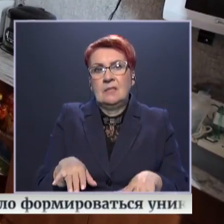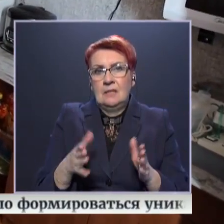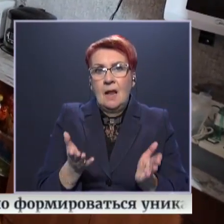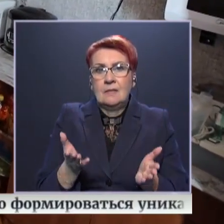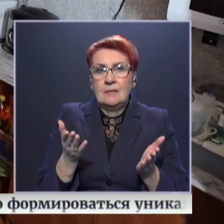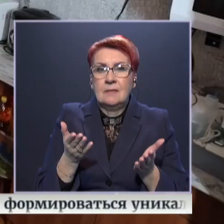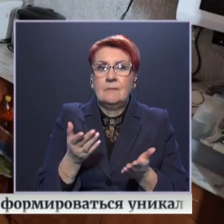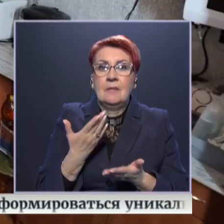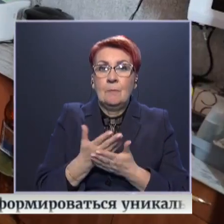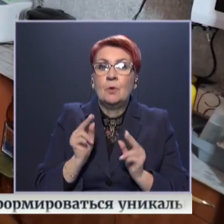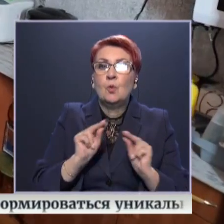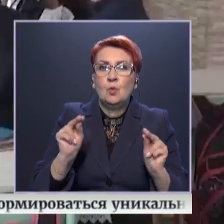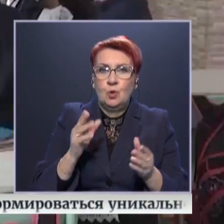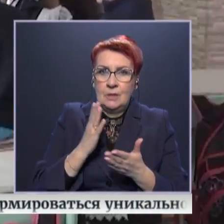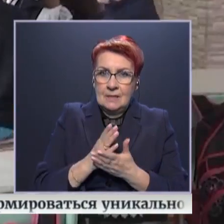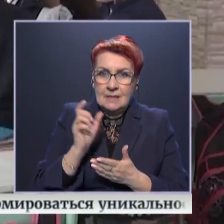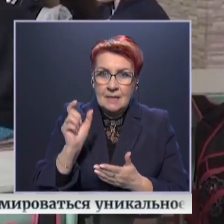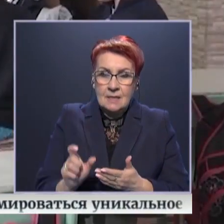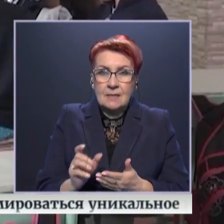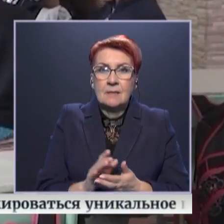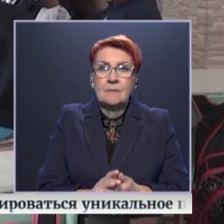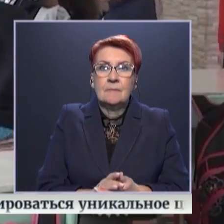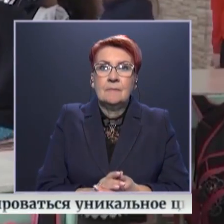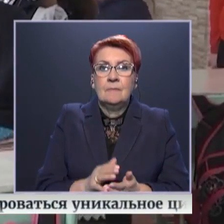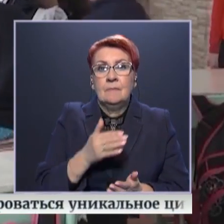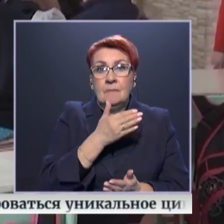например учительница у нас мы ее устроили в сельскую